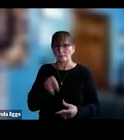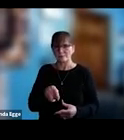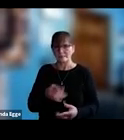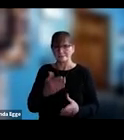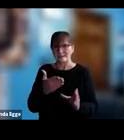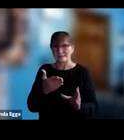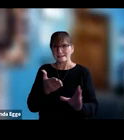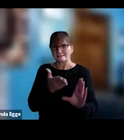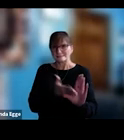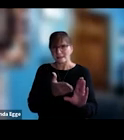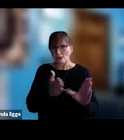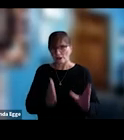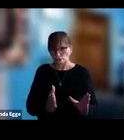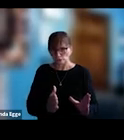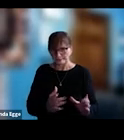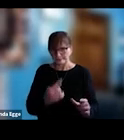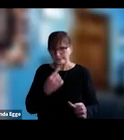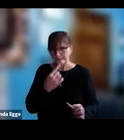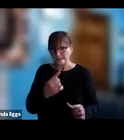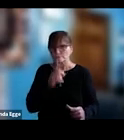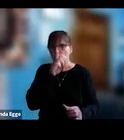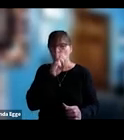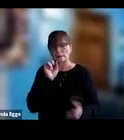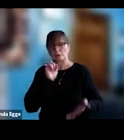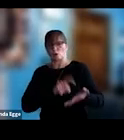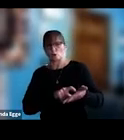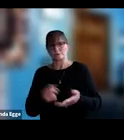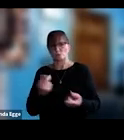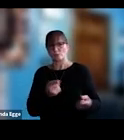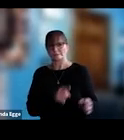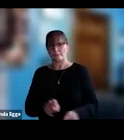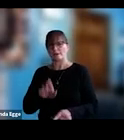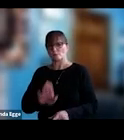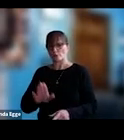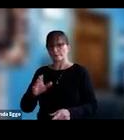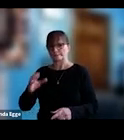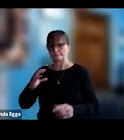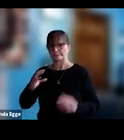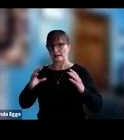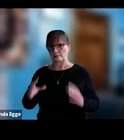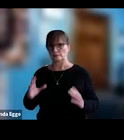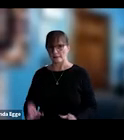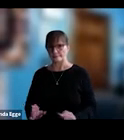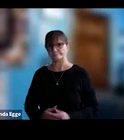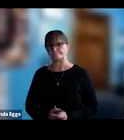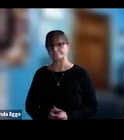realmente observó lo que le pasaba a esta cliente. Y les diré, este psiquiatra